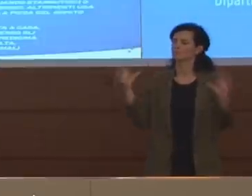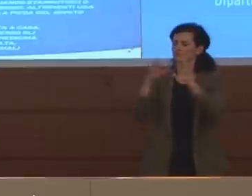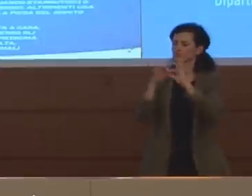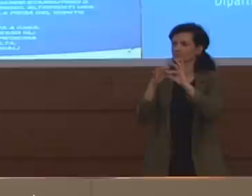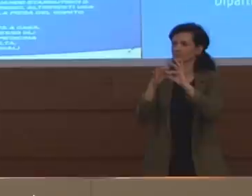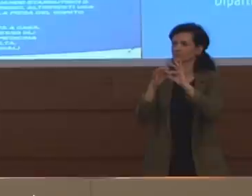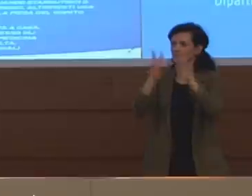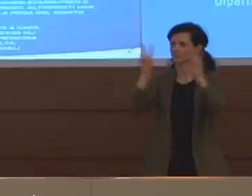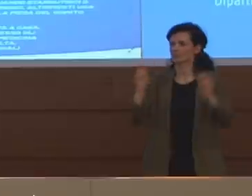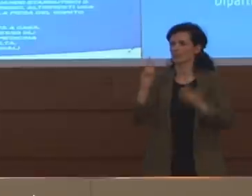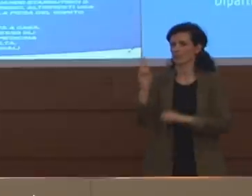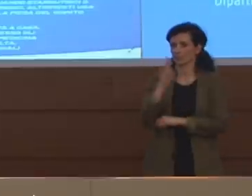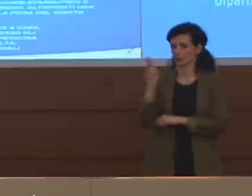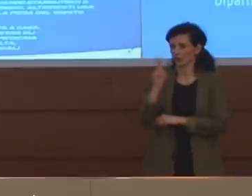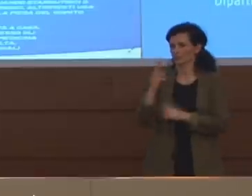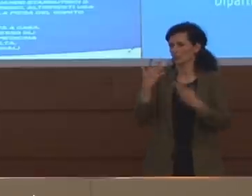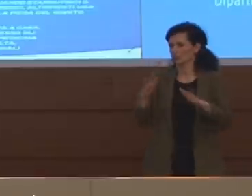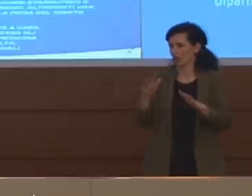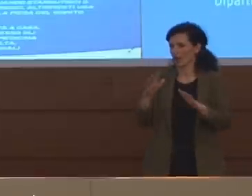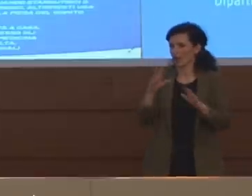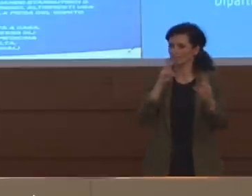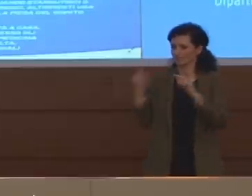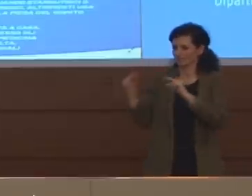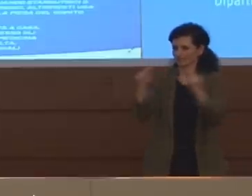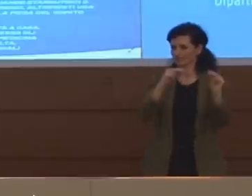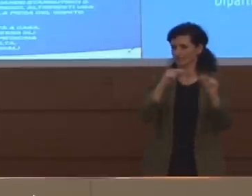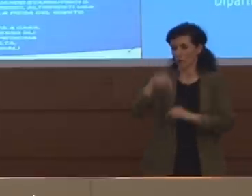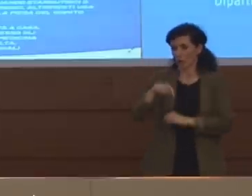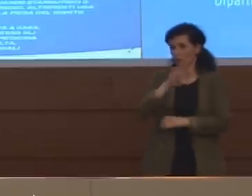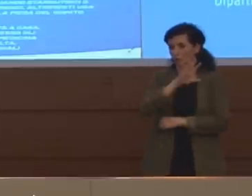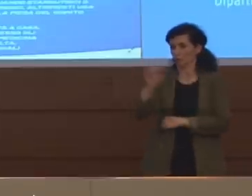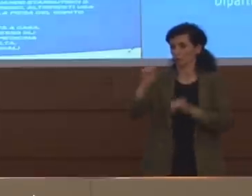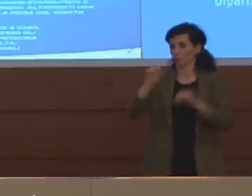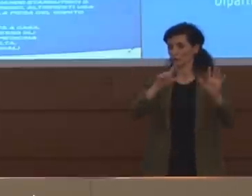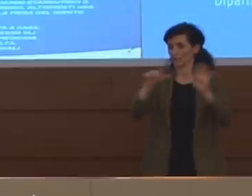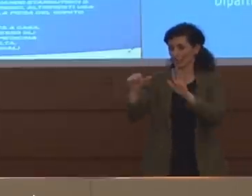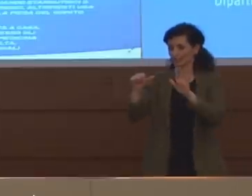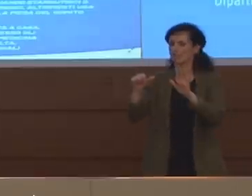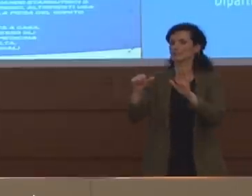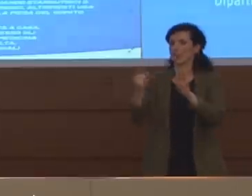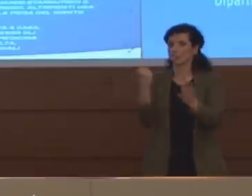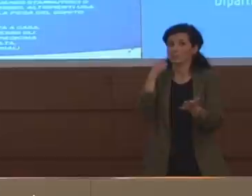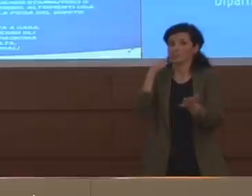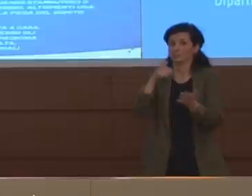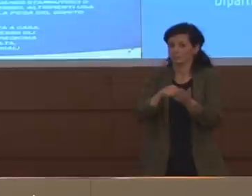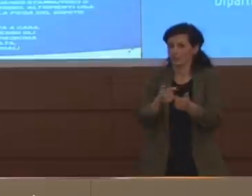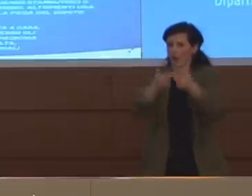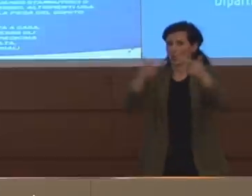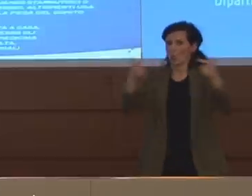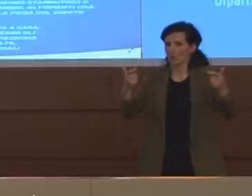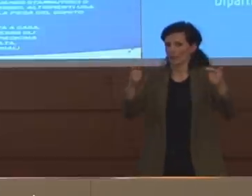già diverse volte. Però oggi sono 576, quindi torna ad aumentare. Le persone a casa se